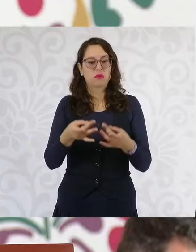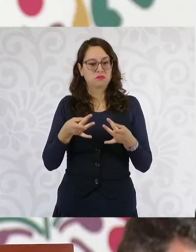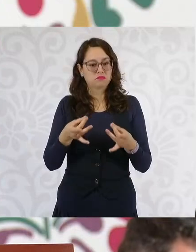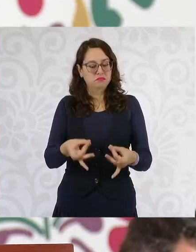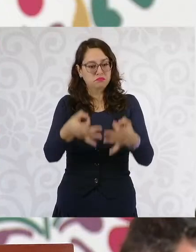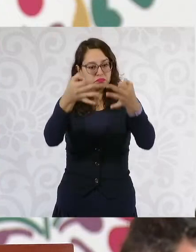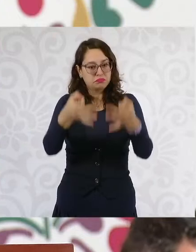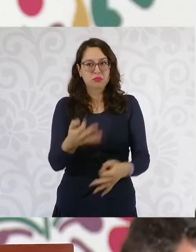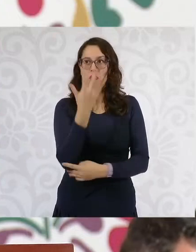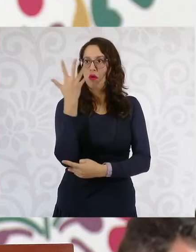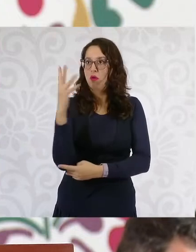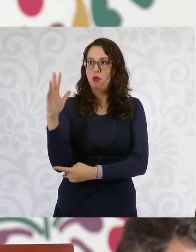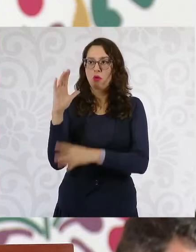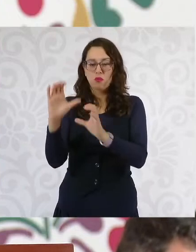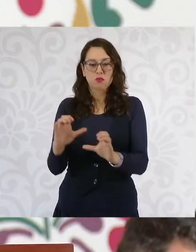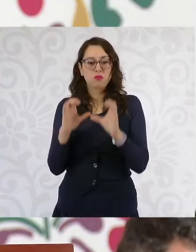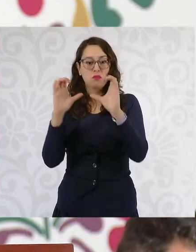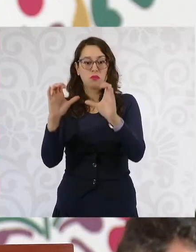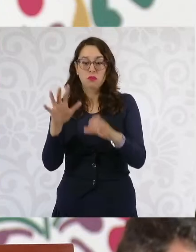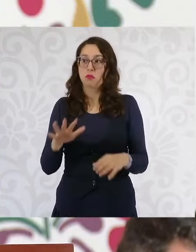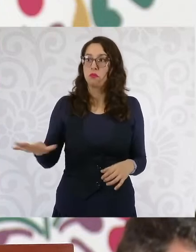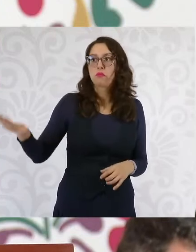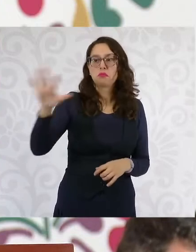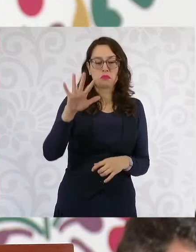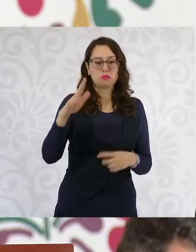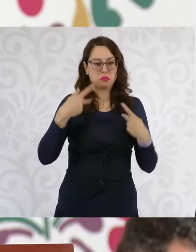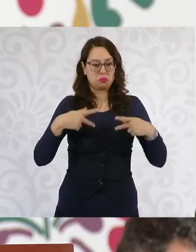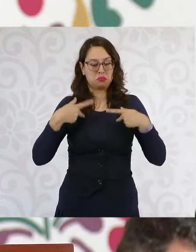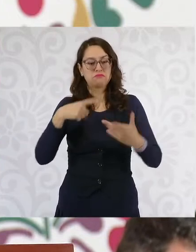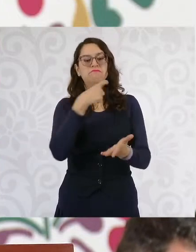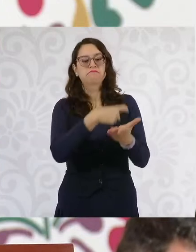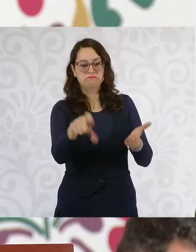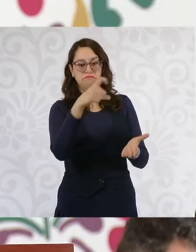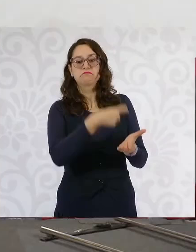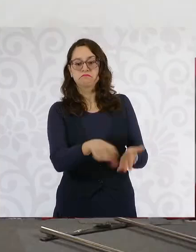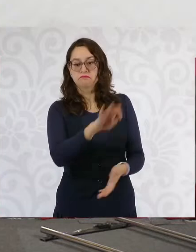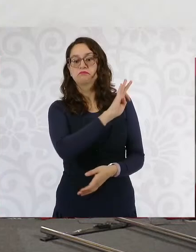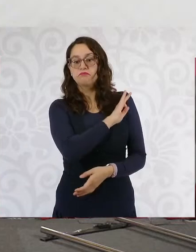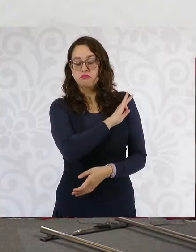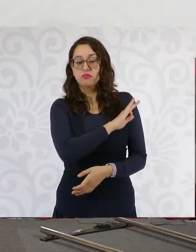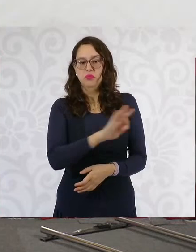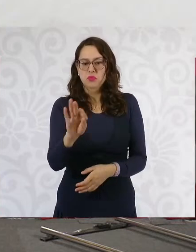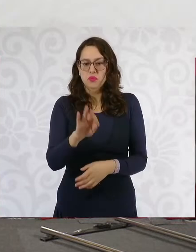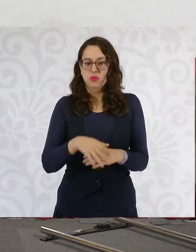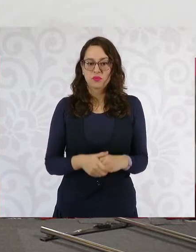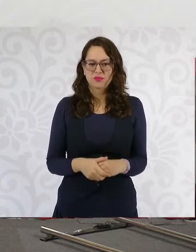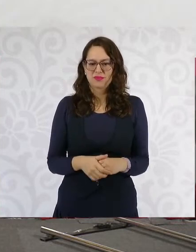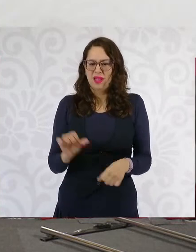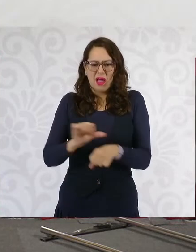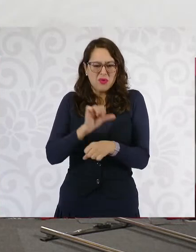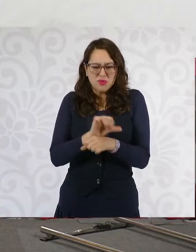cargo de Roberto capuano exdirector del metrobús durante el mandato de la presidenta al frente de